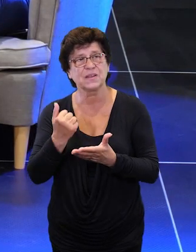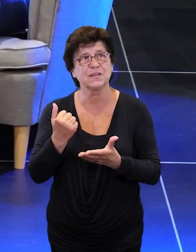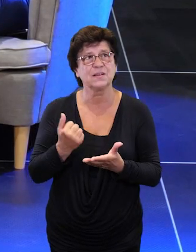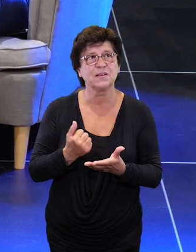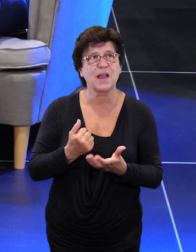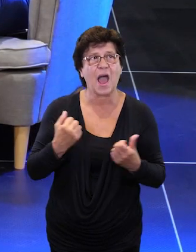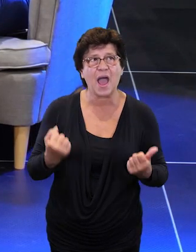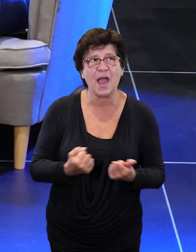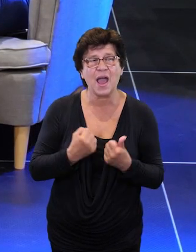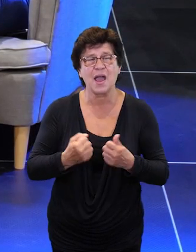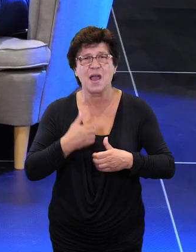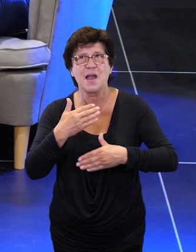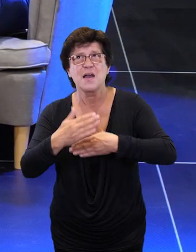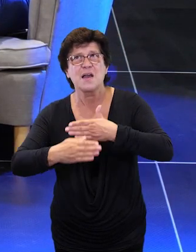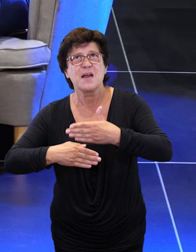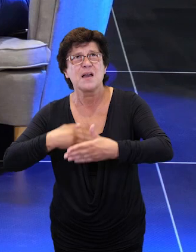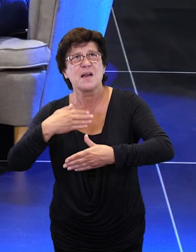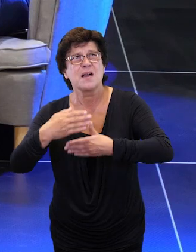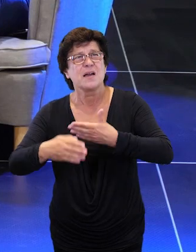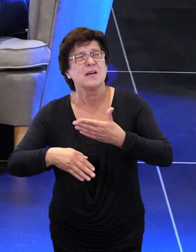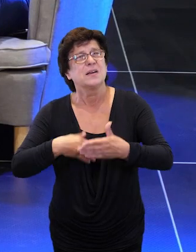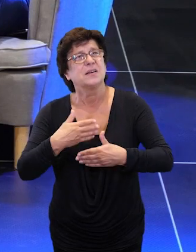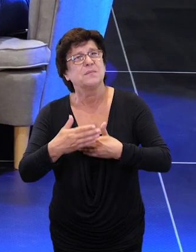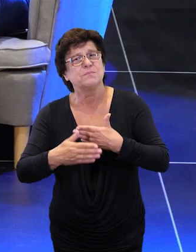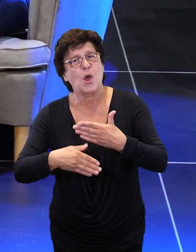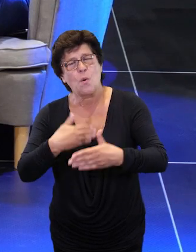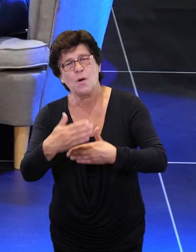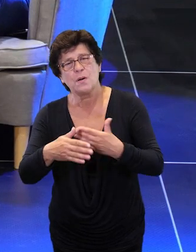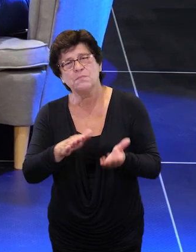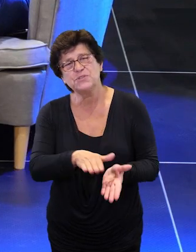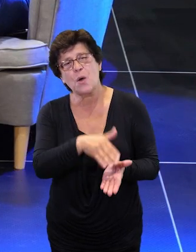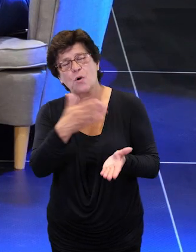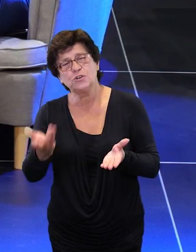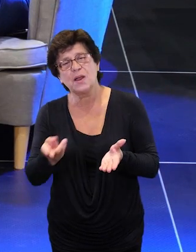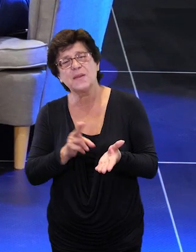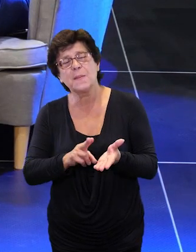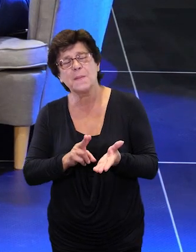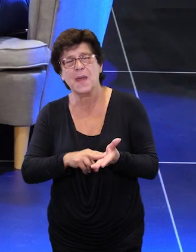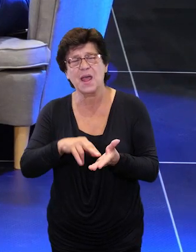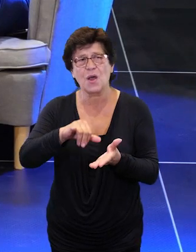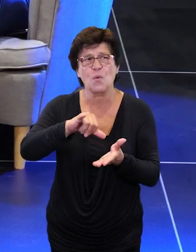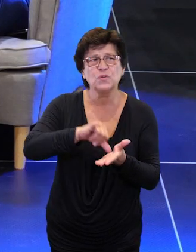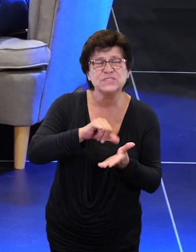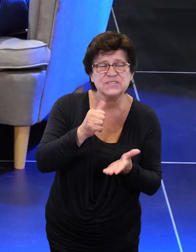przełożenie na ustawodawców, żeby pewne rzeczy wyartykułować,